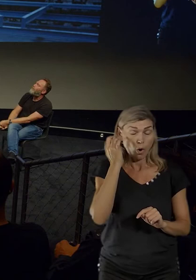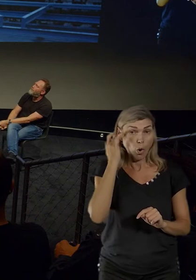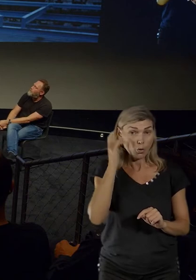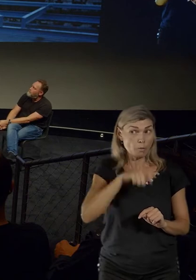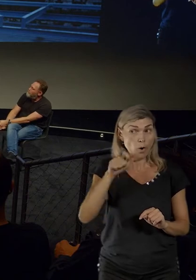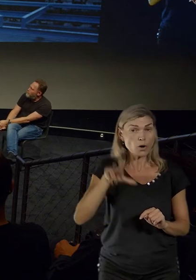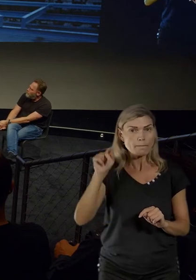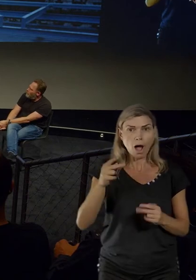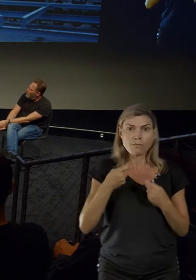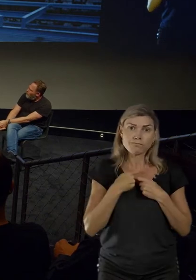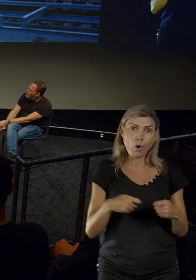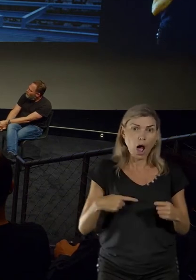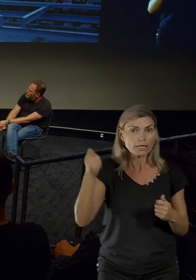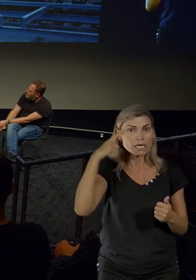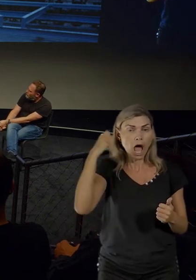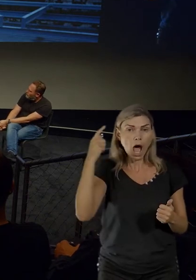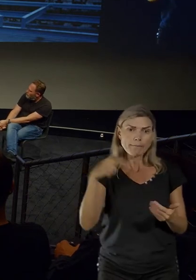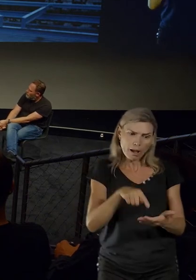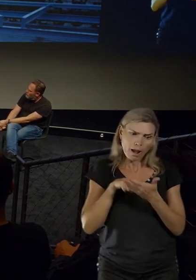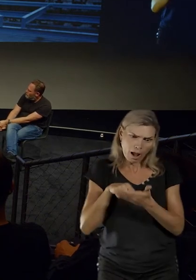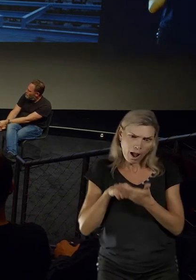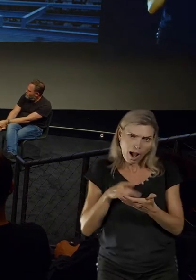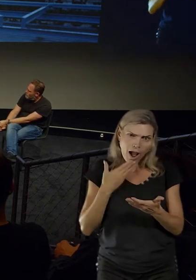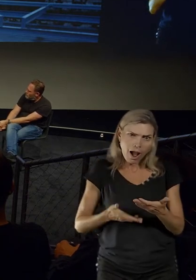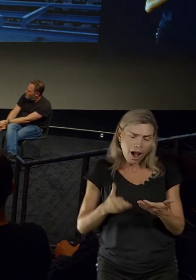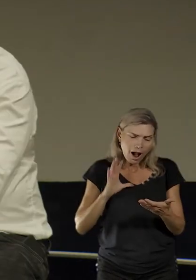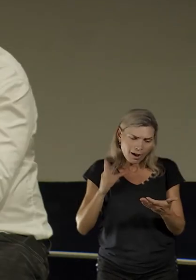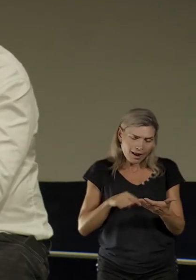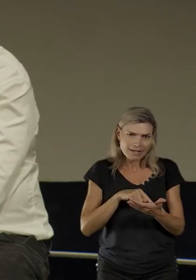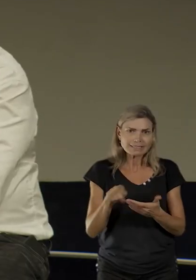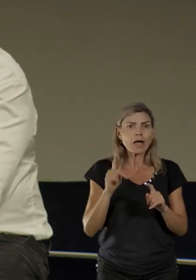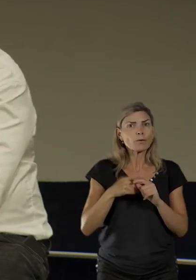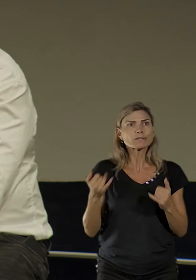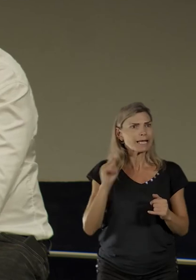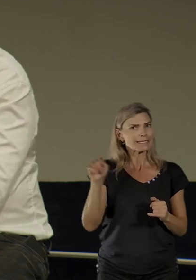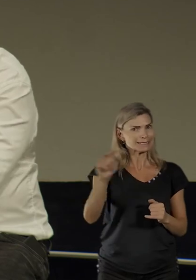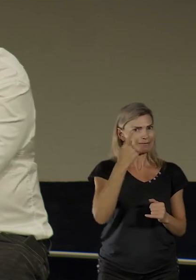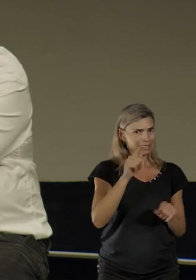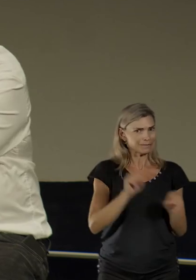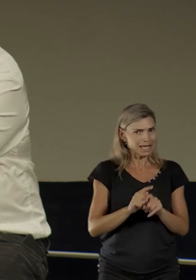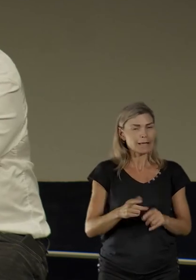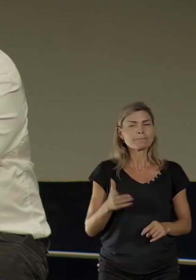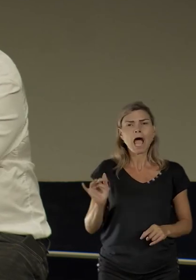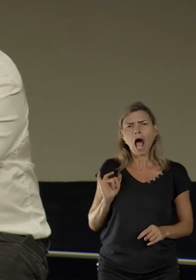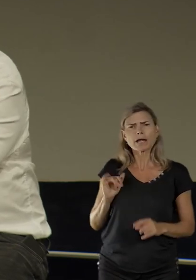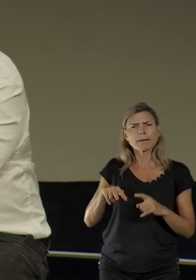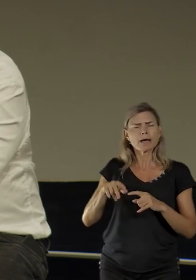Je to velmi zábavné. V Praze můžeš každý večer někam jít. A my jsme tady měli s Adamem Scheinherrem program, ty si vzpomeneš, jak se jmenoval.